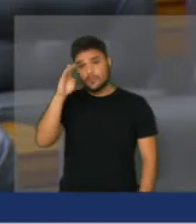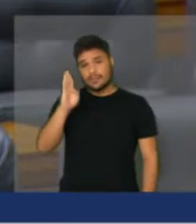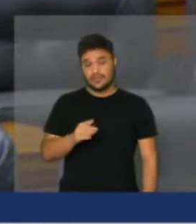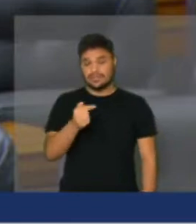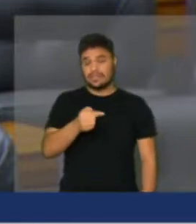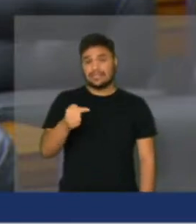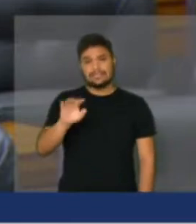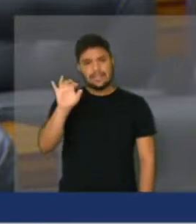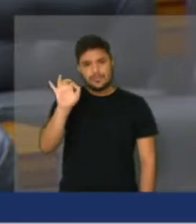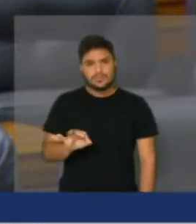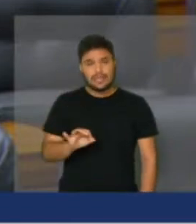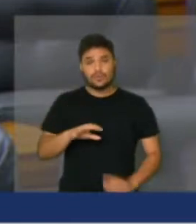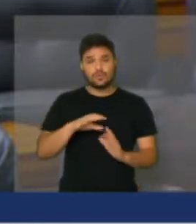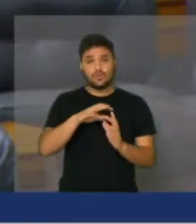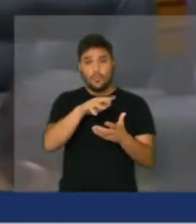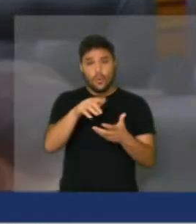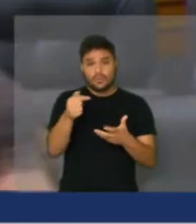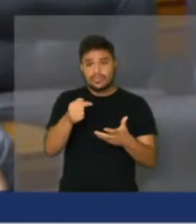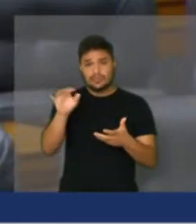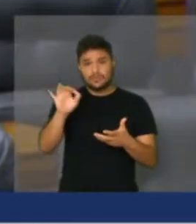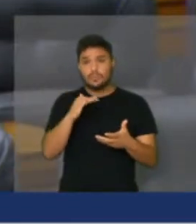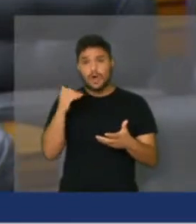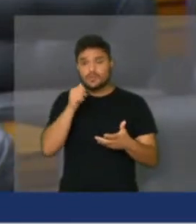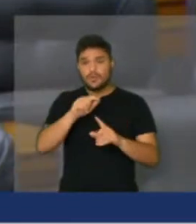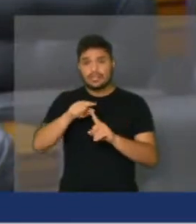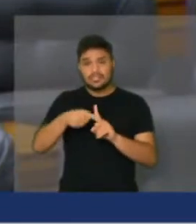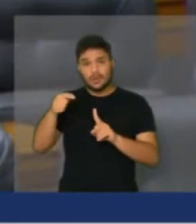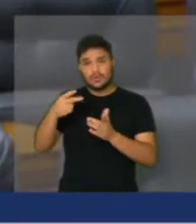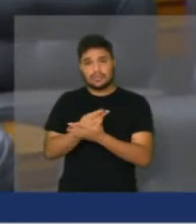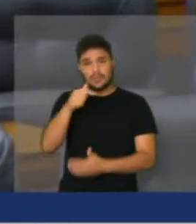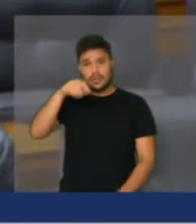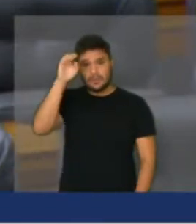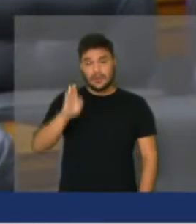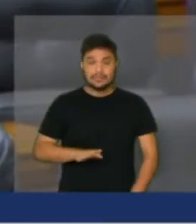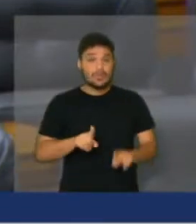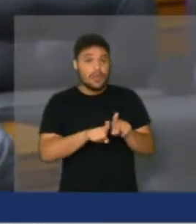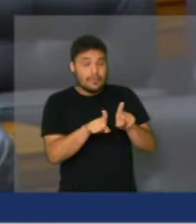BRASIL. 77%. OUTRO DADO , A TAXA DE MORTALIDADE DE GRÁVIDAS E PUÉRPERAS POR